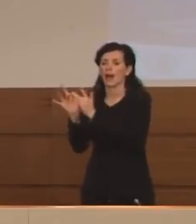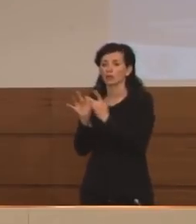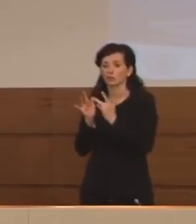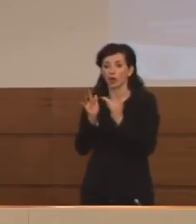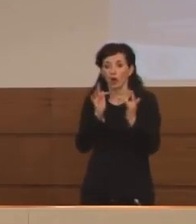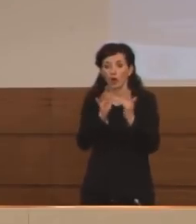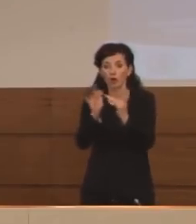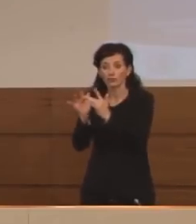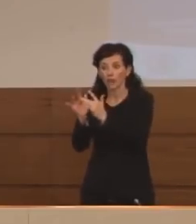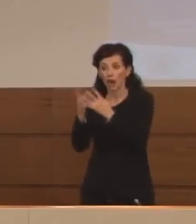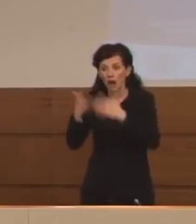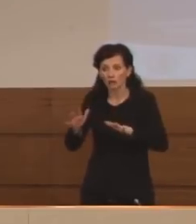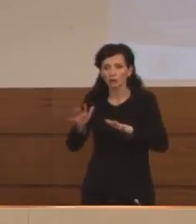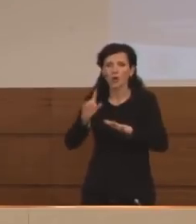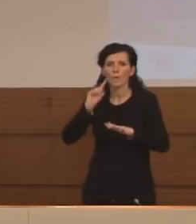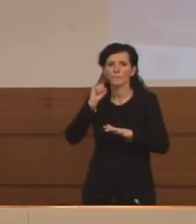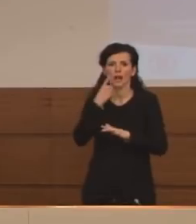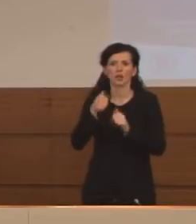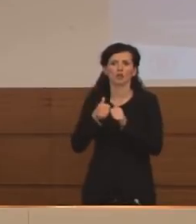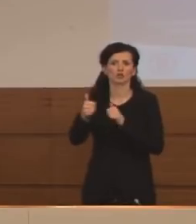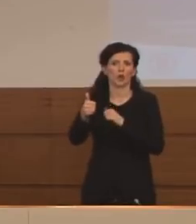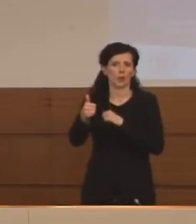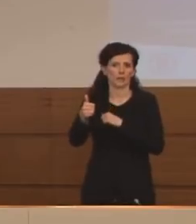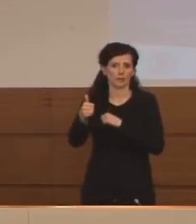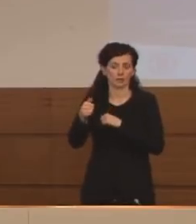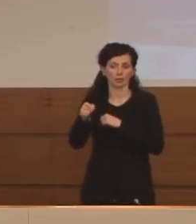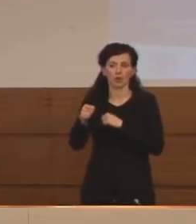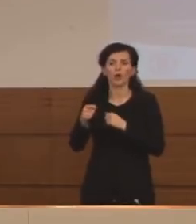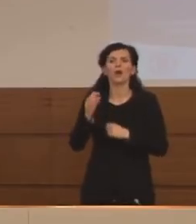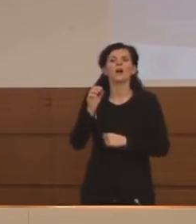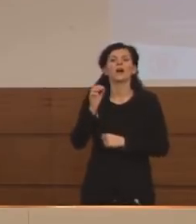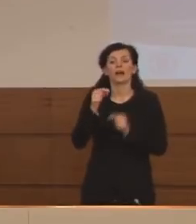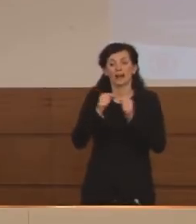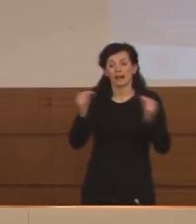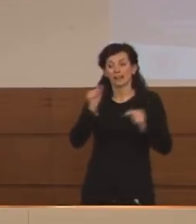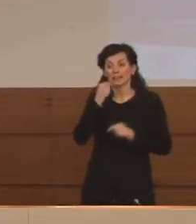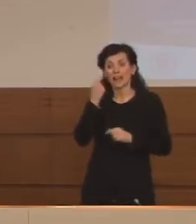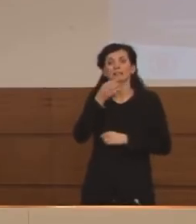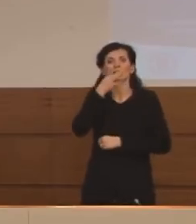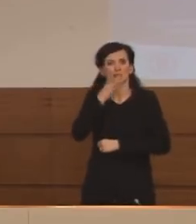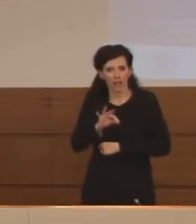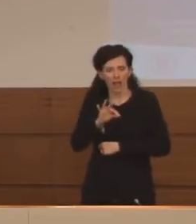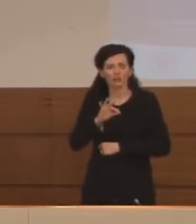Dopodiché se si riesce, comunque sia, a fare un test è meglio, però vanno comunque isolati